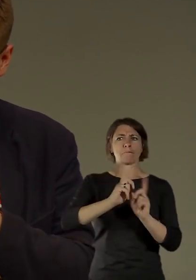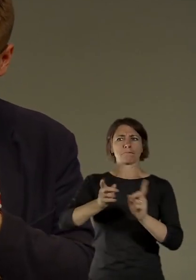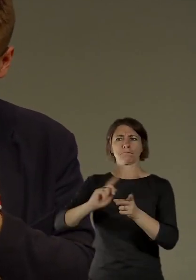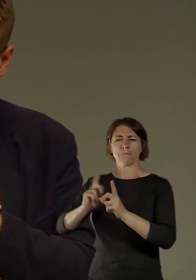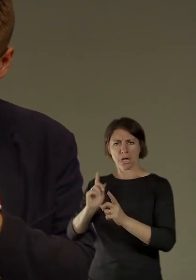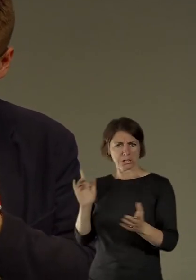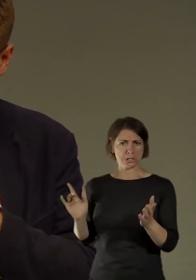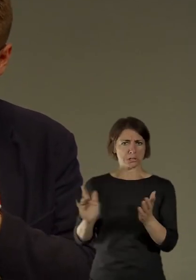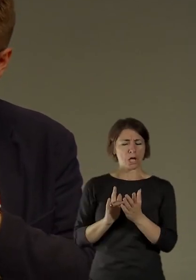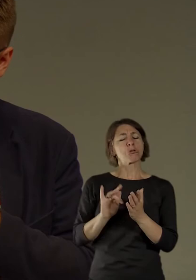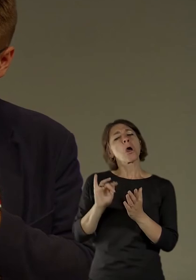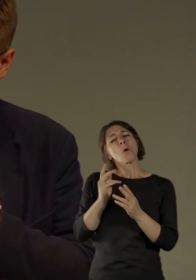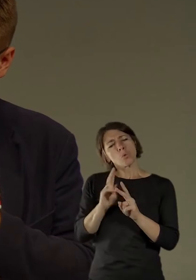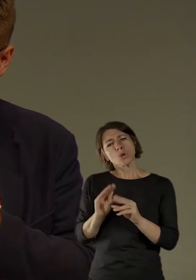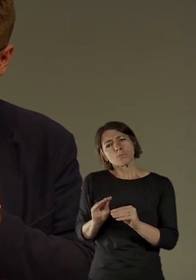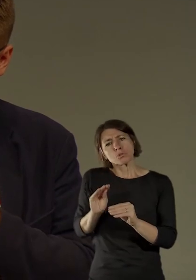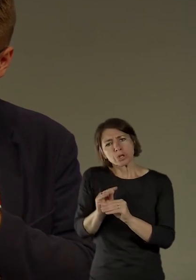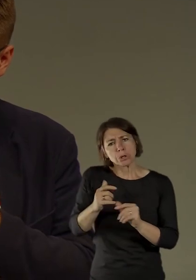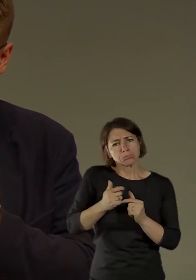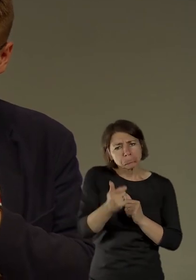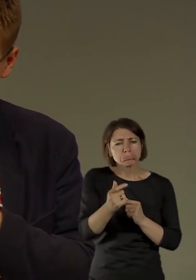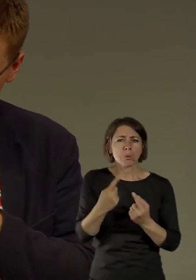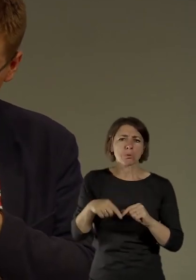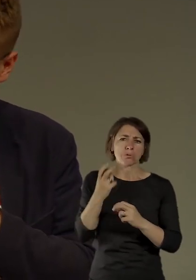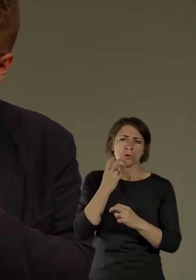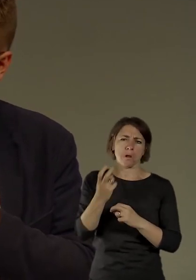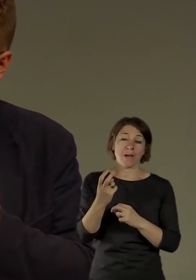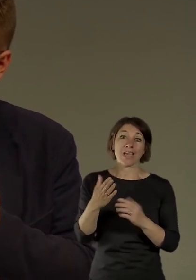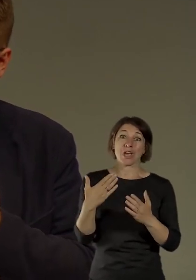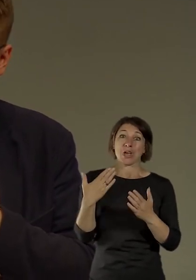Proto taky páteří nákladového nádraží vede prodloužená tramvajová trať.